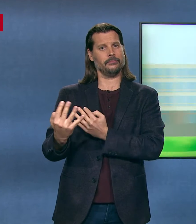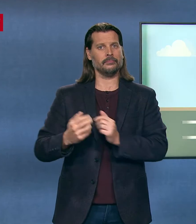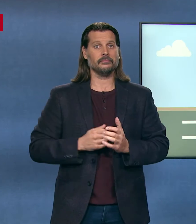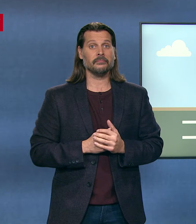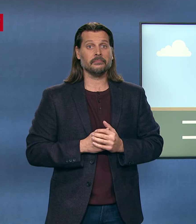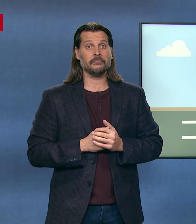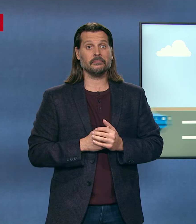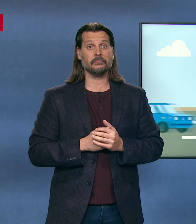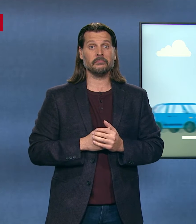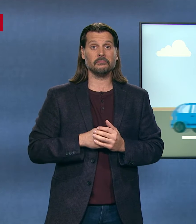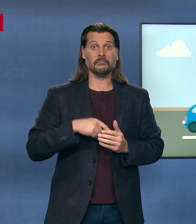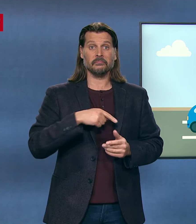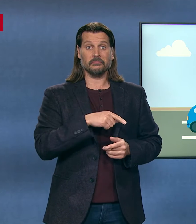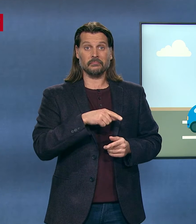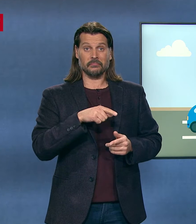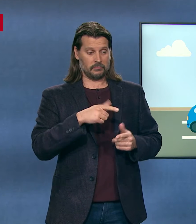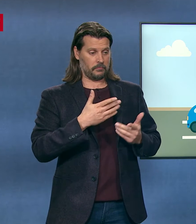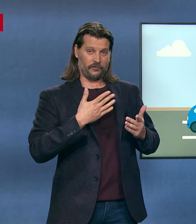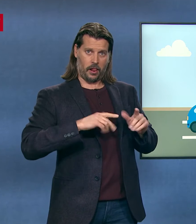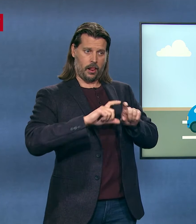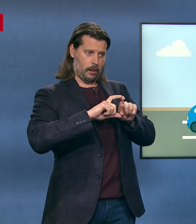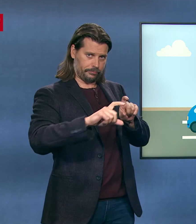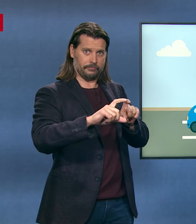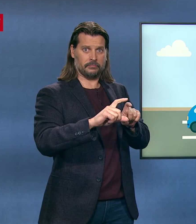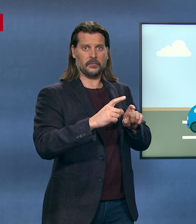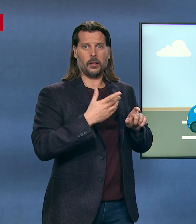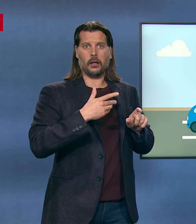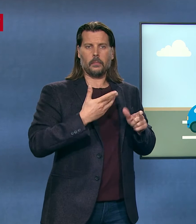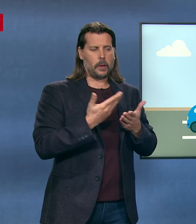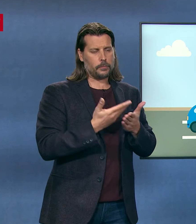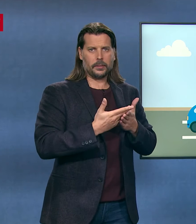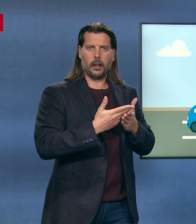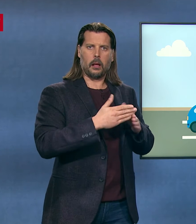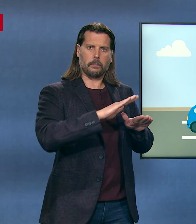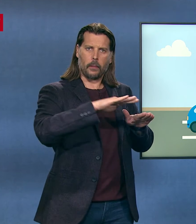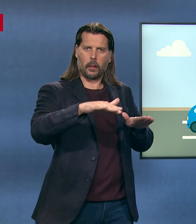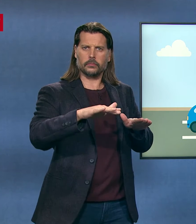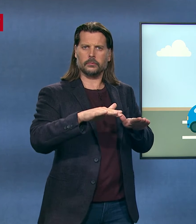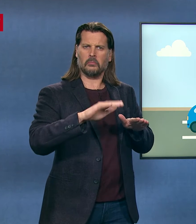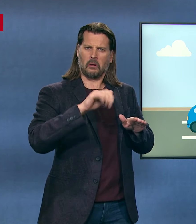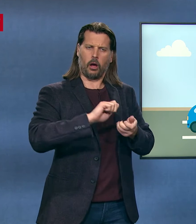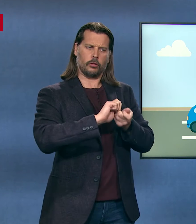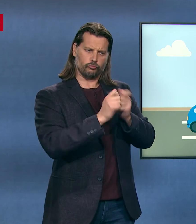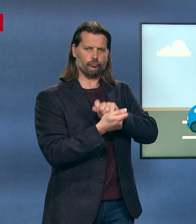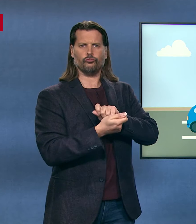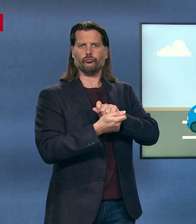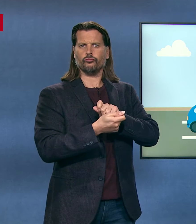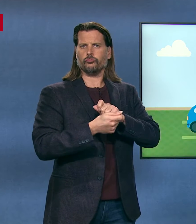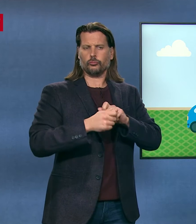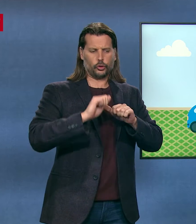Und selbst dort, wo es festen Untergrund braucht, gibt es manchmal gute Alternativen: Parkplätze mit Gittersteinen z.B.,